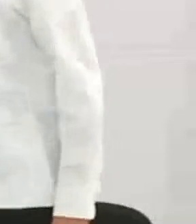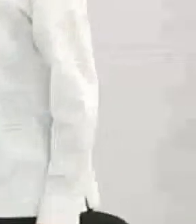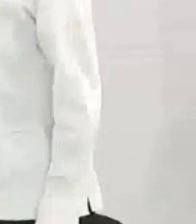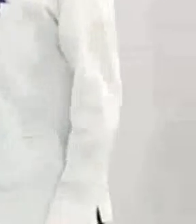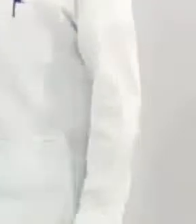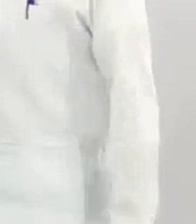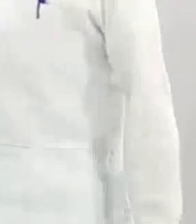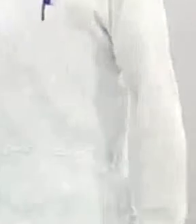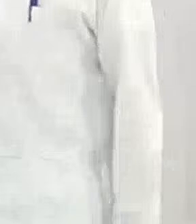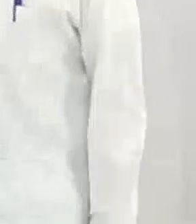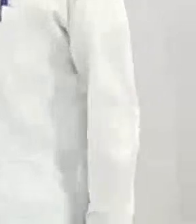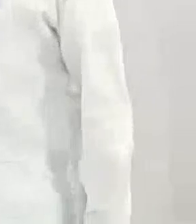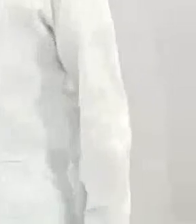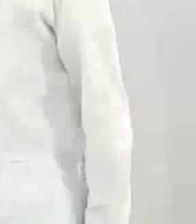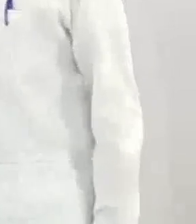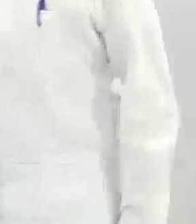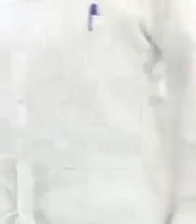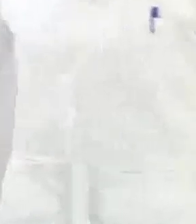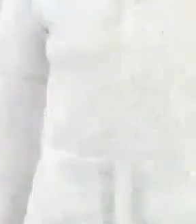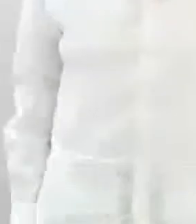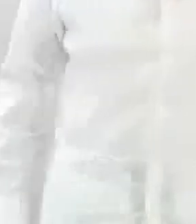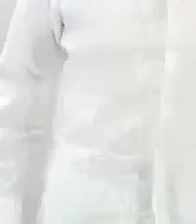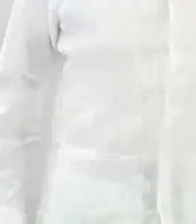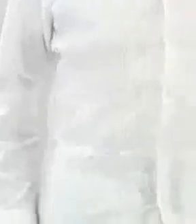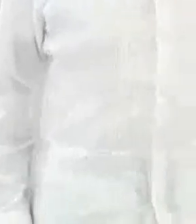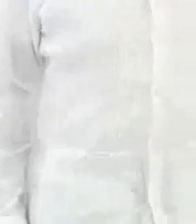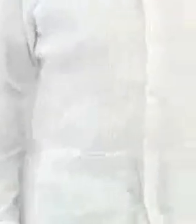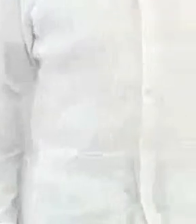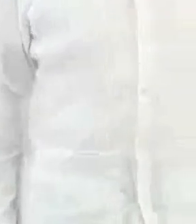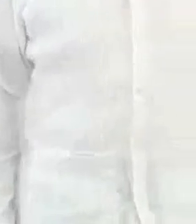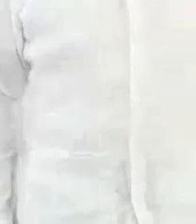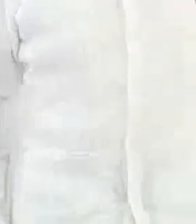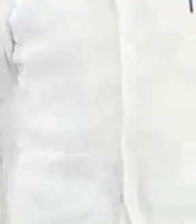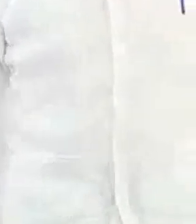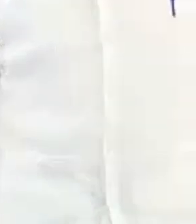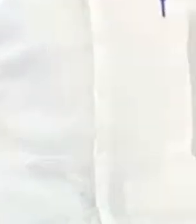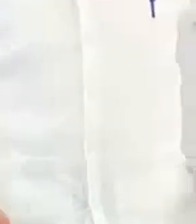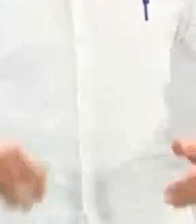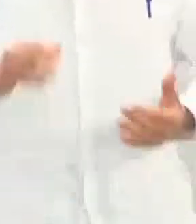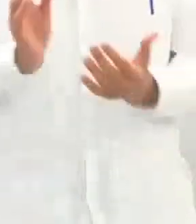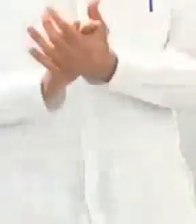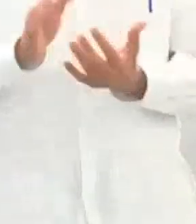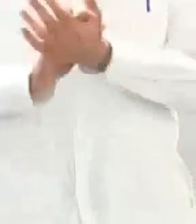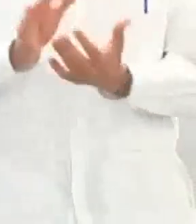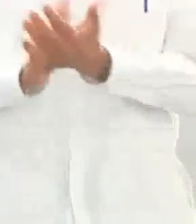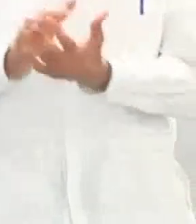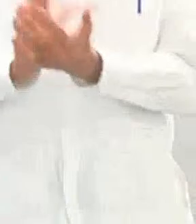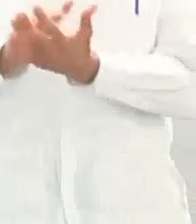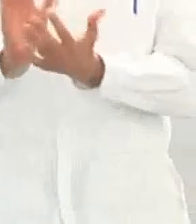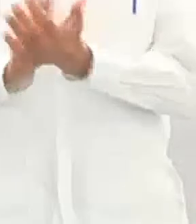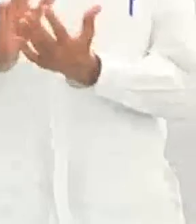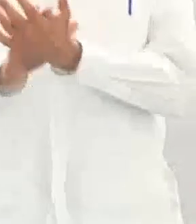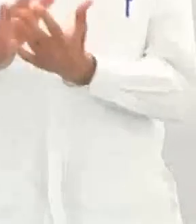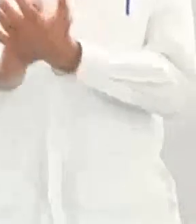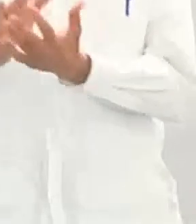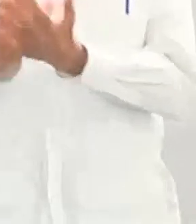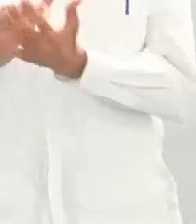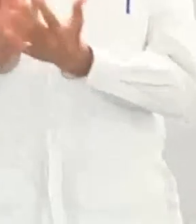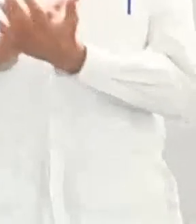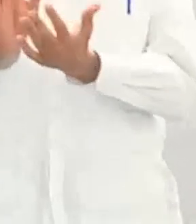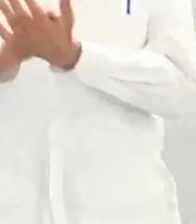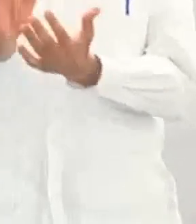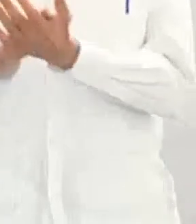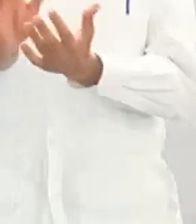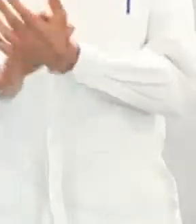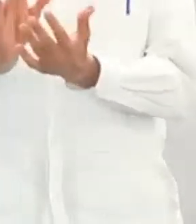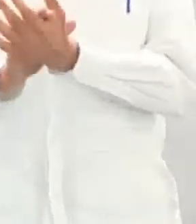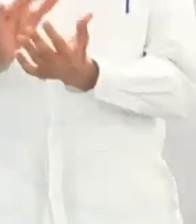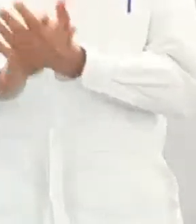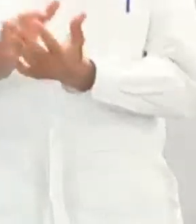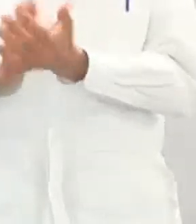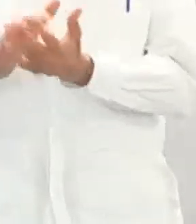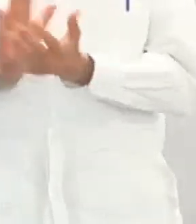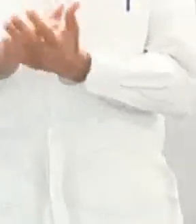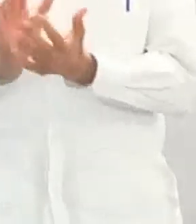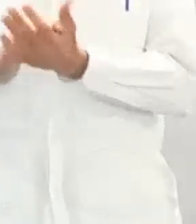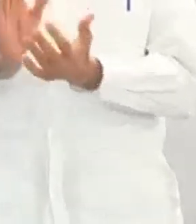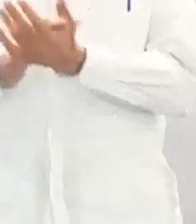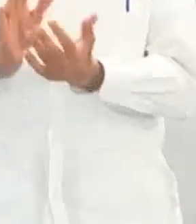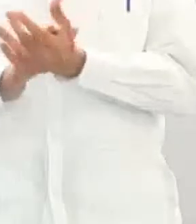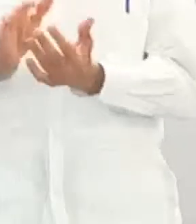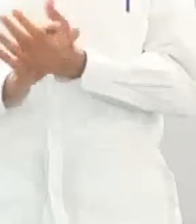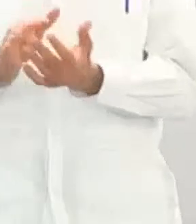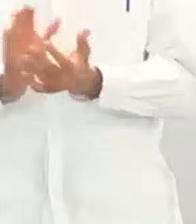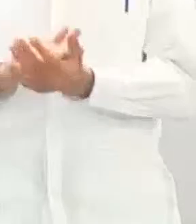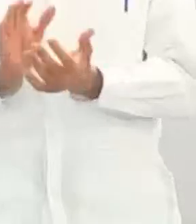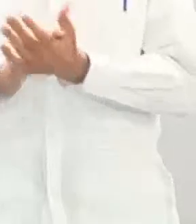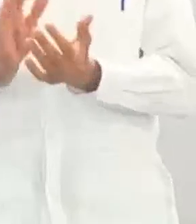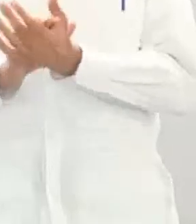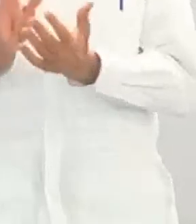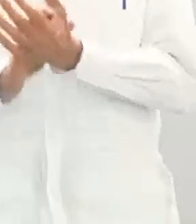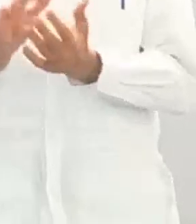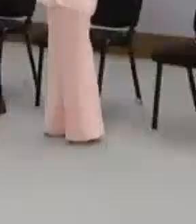constitucional de los Estados Unidos Mexicanos, doctora Claudia Shemba Unpardo. [Aplausos]